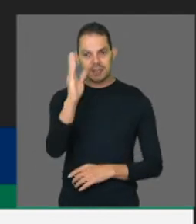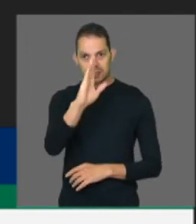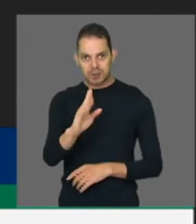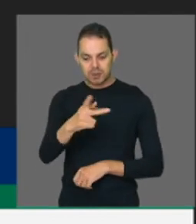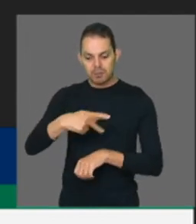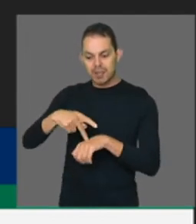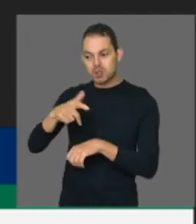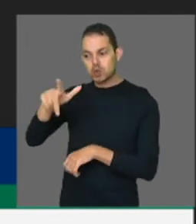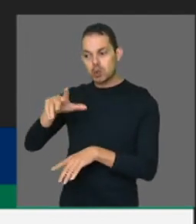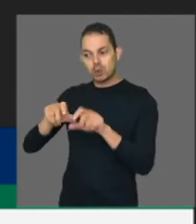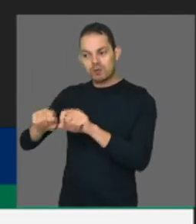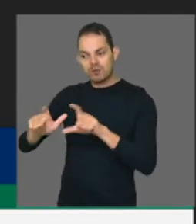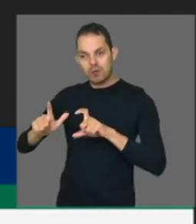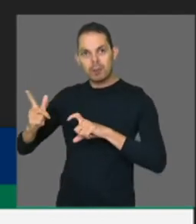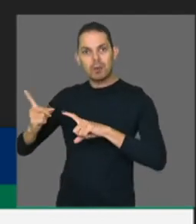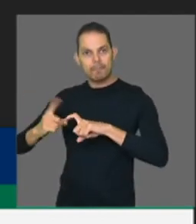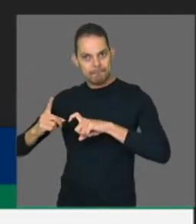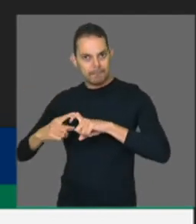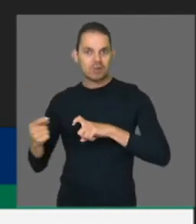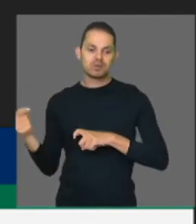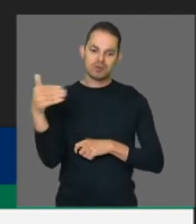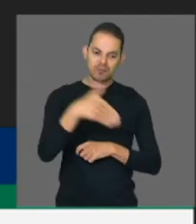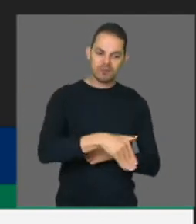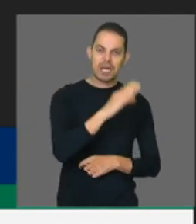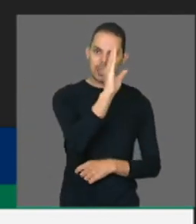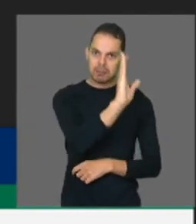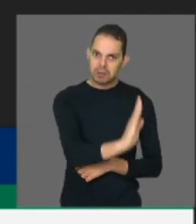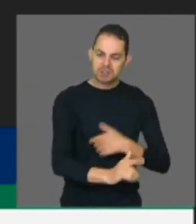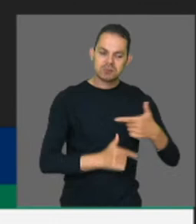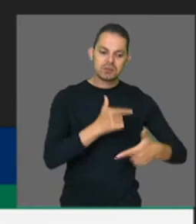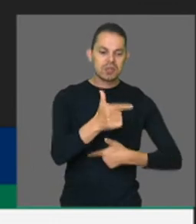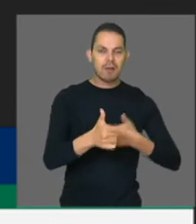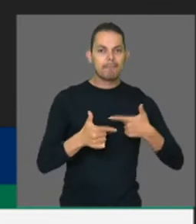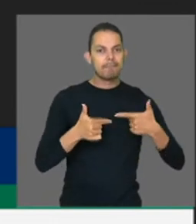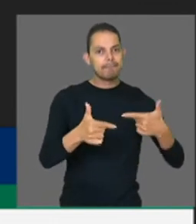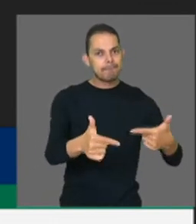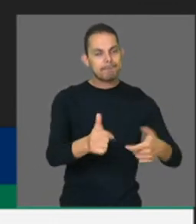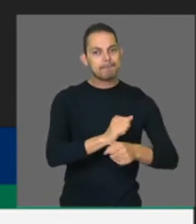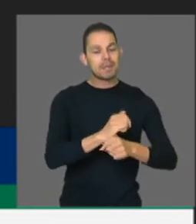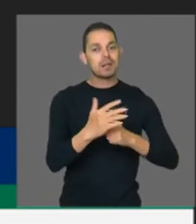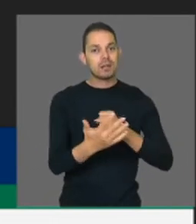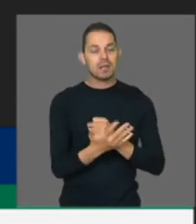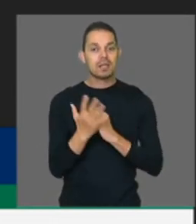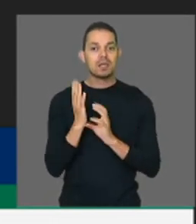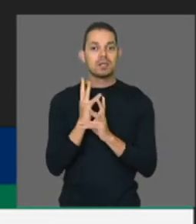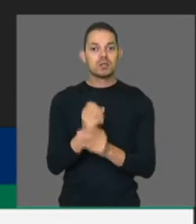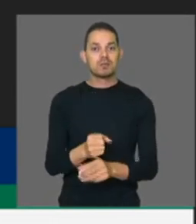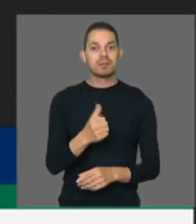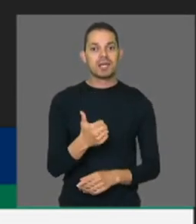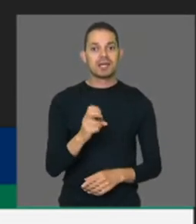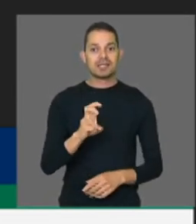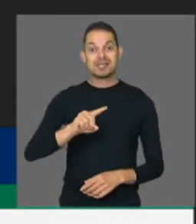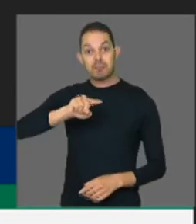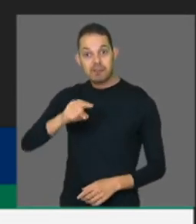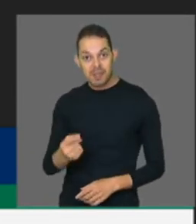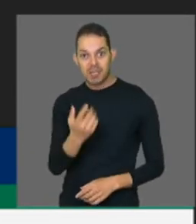EXTERIOR PRA QUE SEJA UMA NOVA FORÇA DISPONÍVEL PARA ATUAR NA LINHA DE FRENTE DA PANDEMIA. SÃO 15 MIL BRASILEIROS, SR. PRESIDENTE.